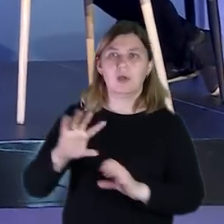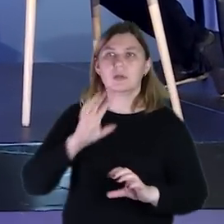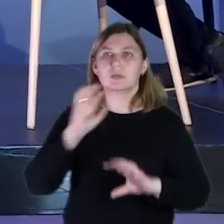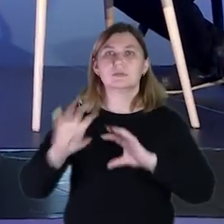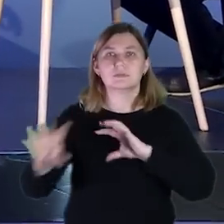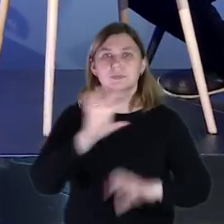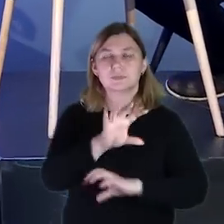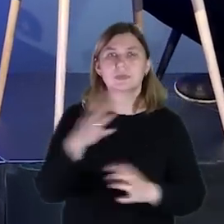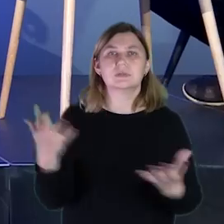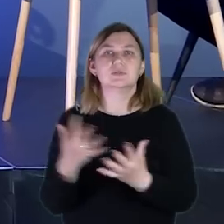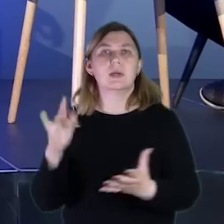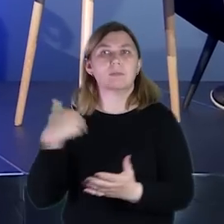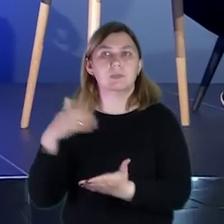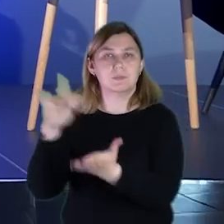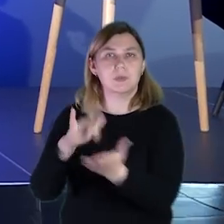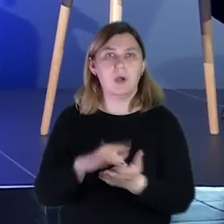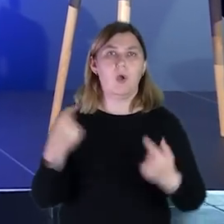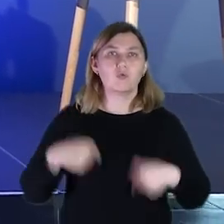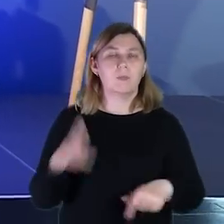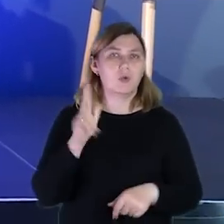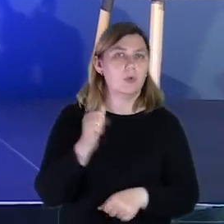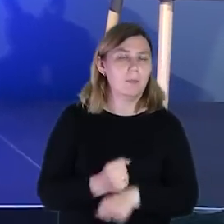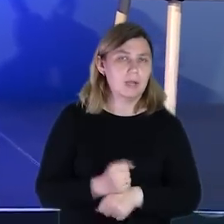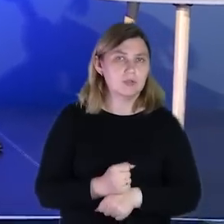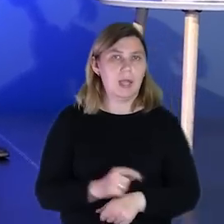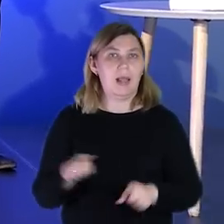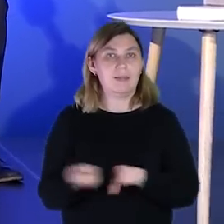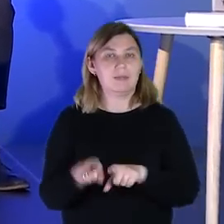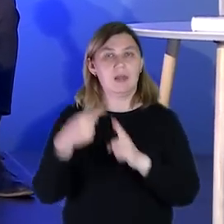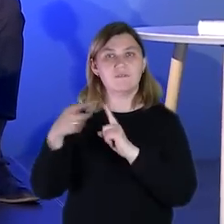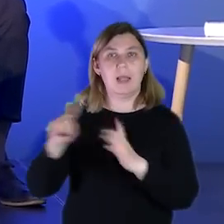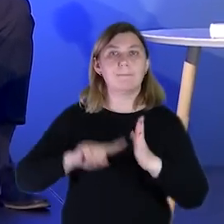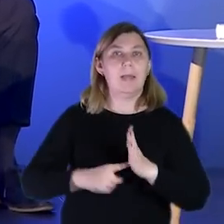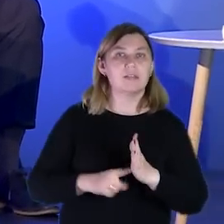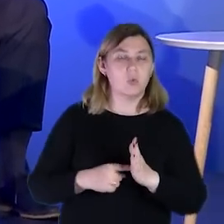posterunków czy składzie osobowym i tak dalej, ale przesyłał także meldunek np. o tym,